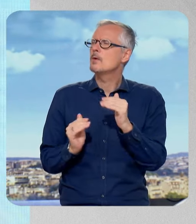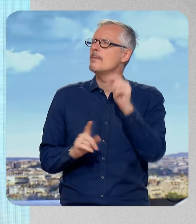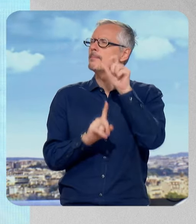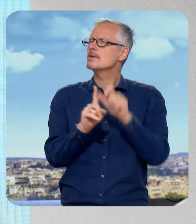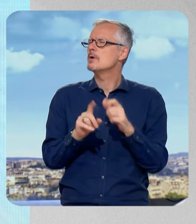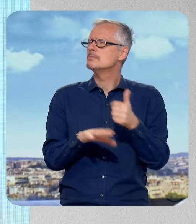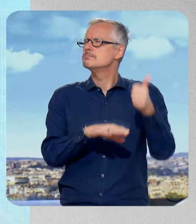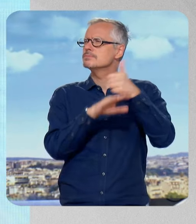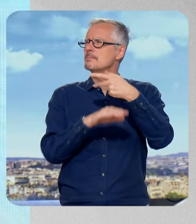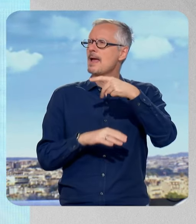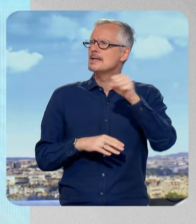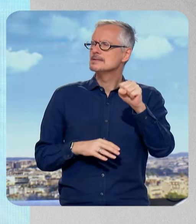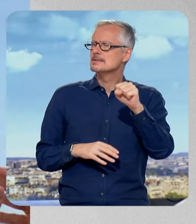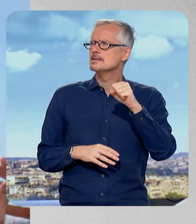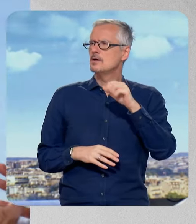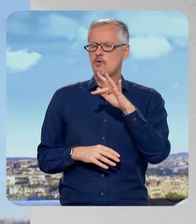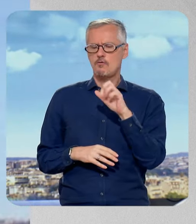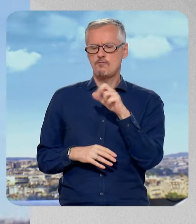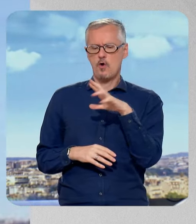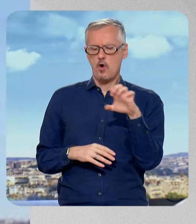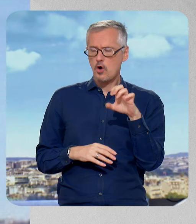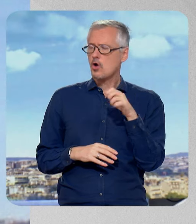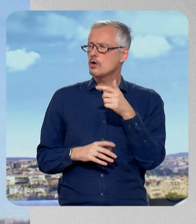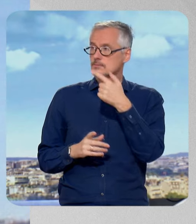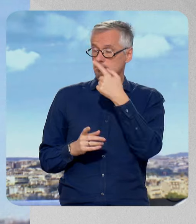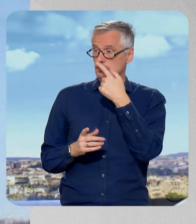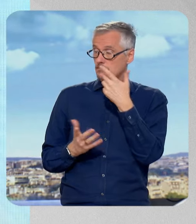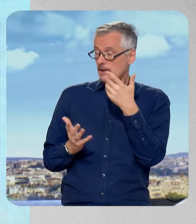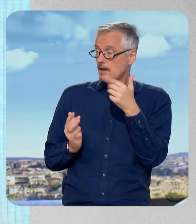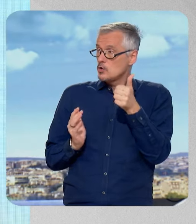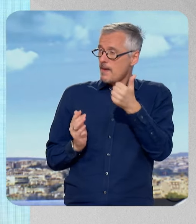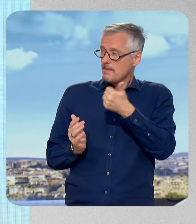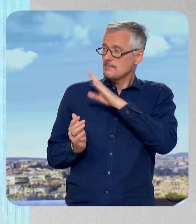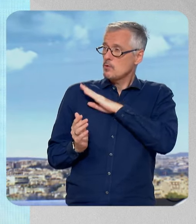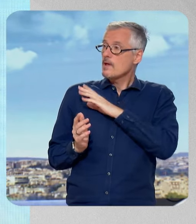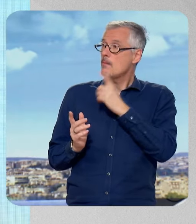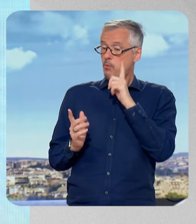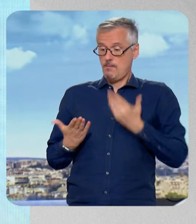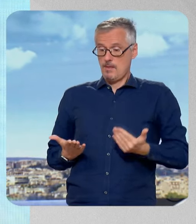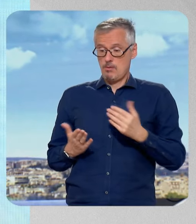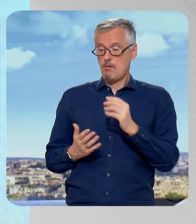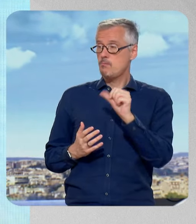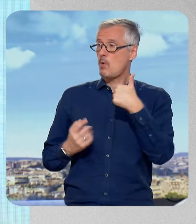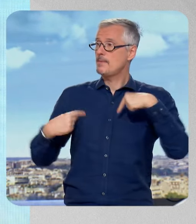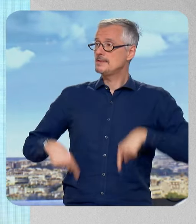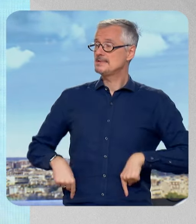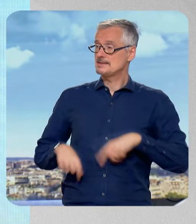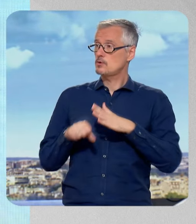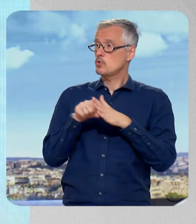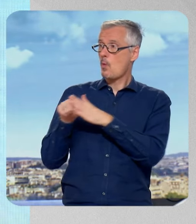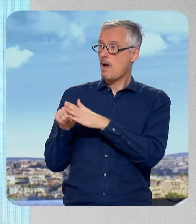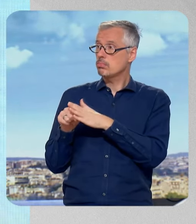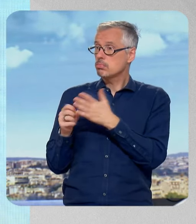sur la question de l'éducation ou la revalorisation des salaires... On ne peut pas continuer à avoir des travailleurs pauvres en France.